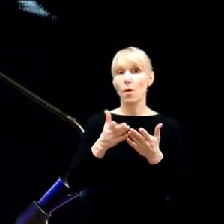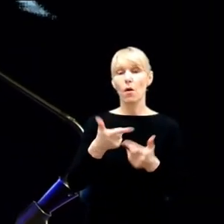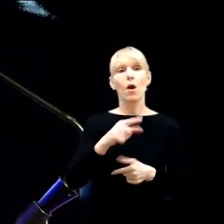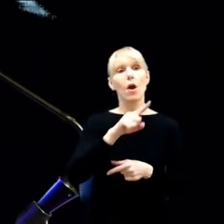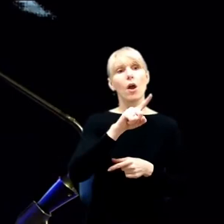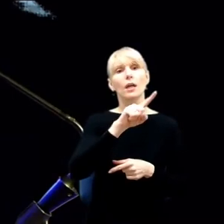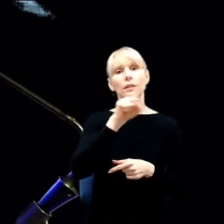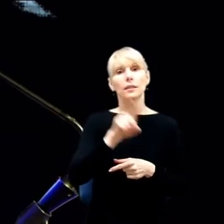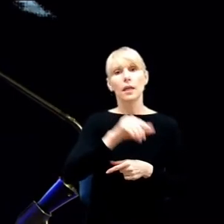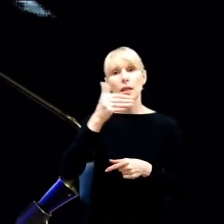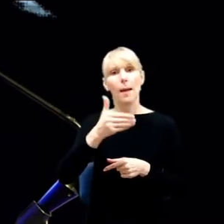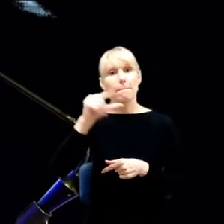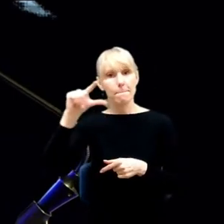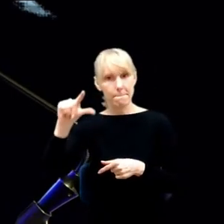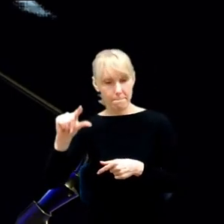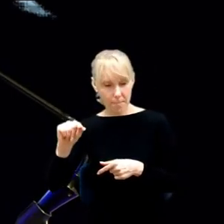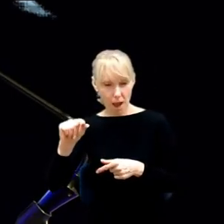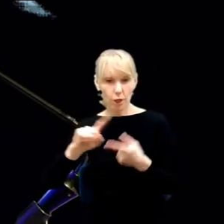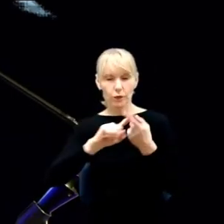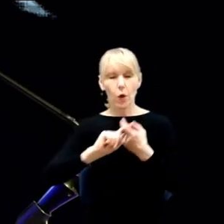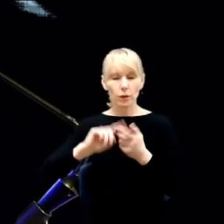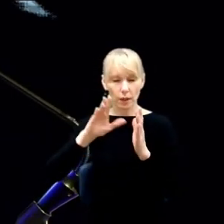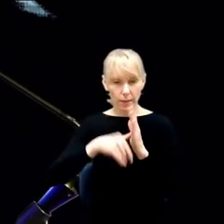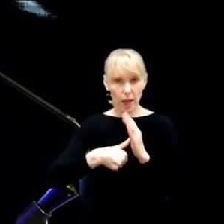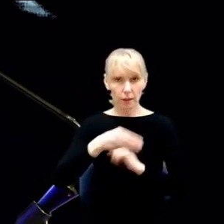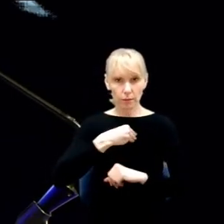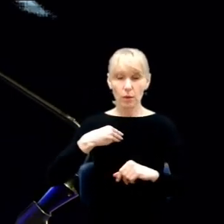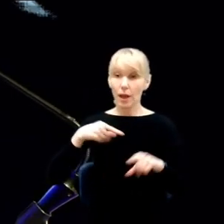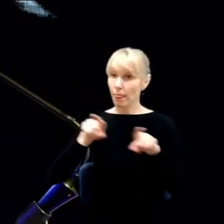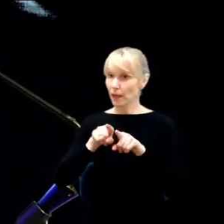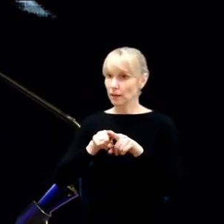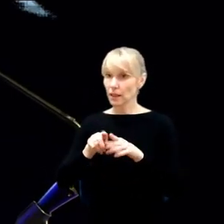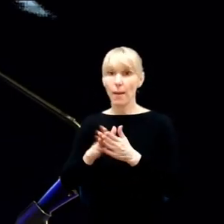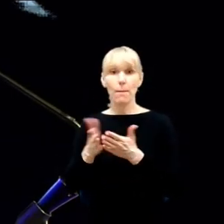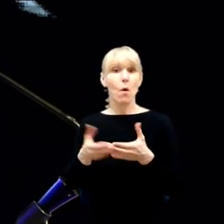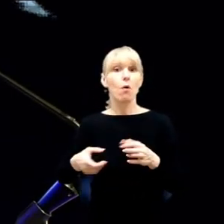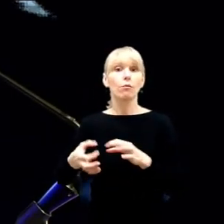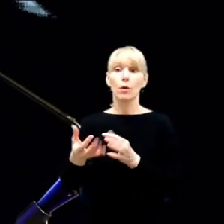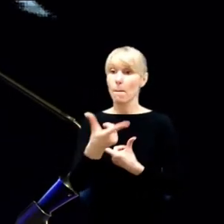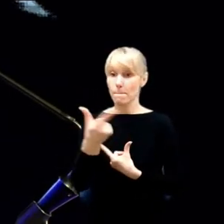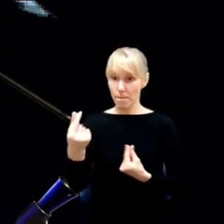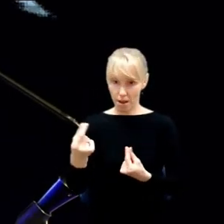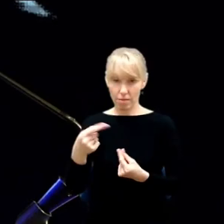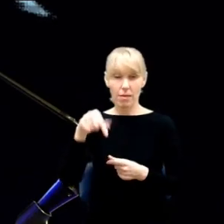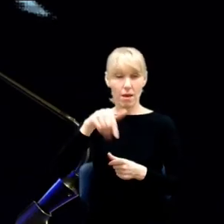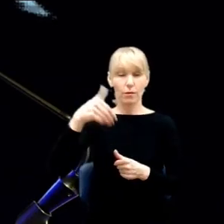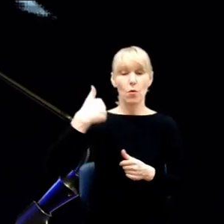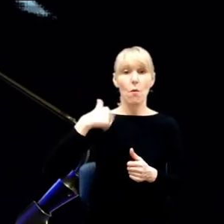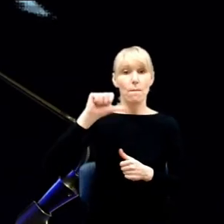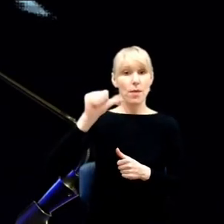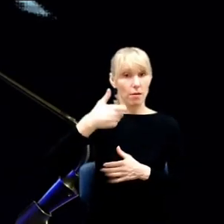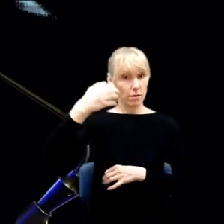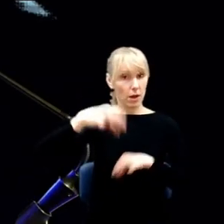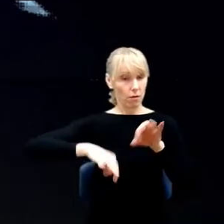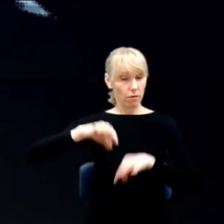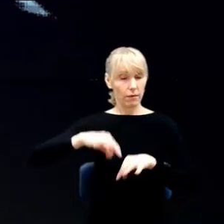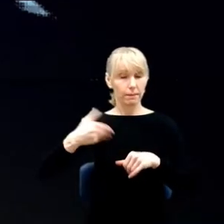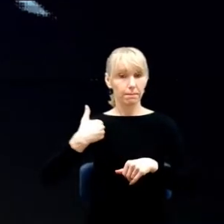który również towarzyszył nam w pierwszej edycji konferencji. Tak jak wcześniej wspomniałem, w naszym zamyśle jest